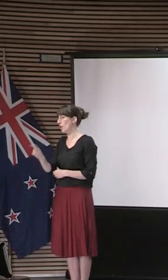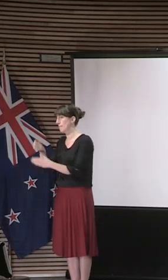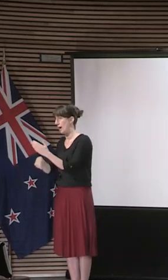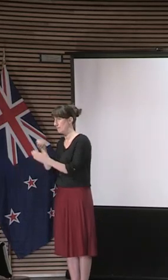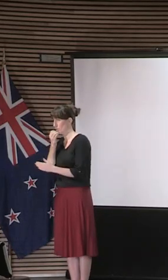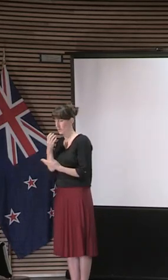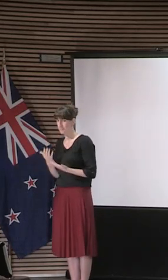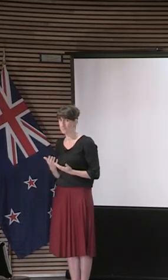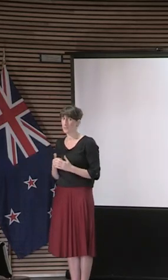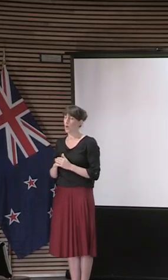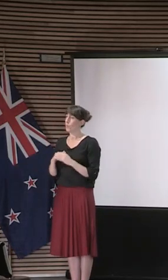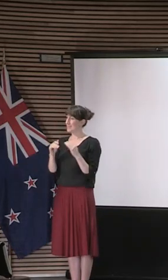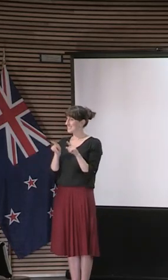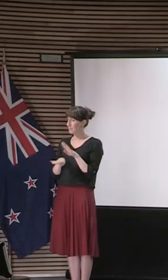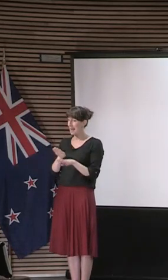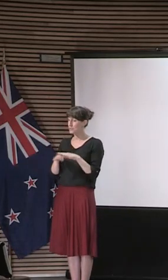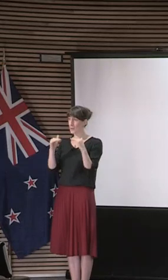nga taangata he rite mai i te mirumiru kotahi, a, he iti iho